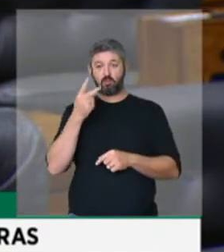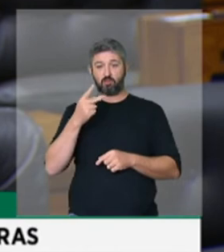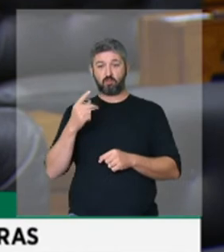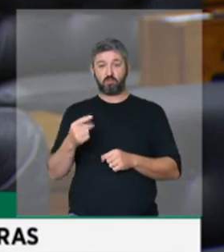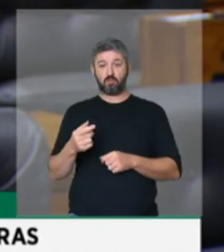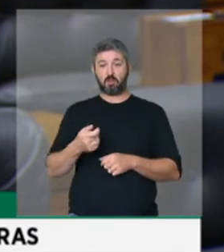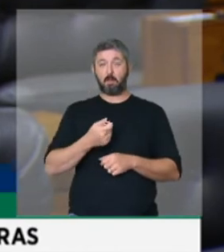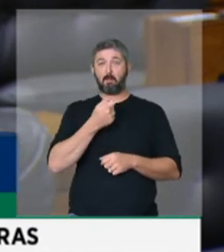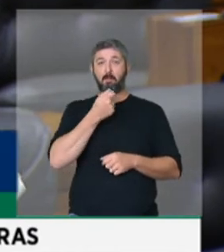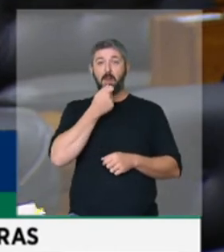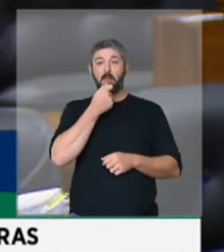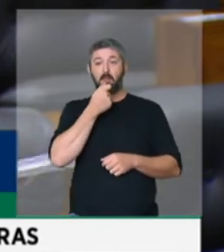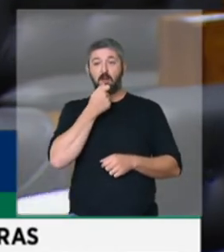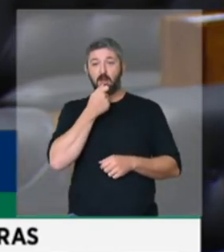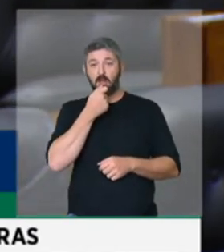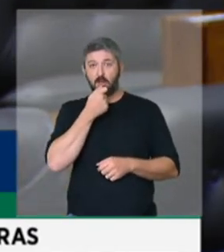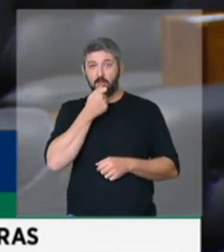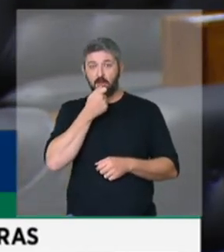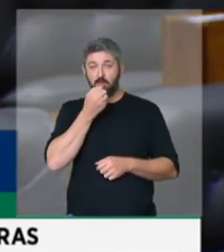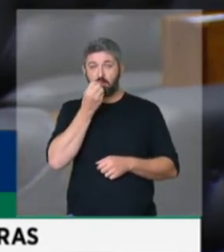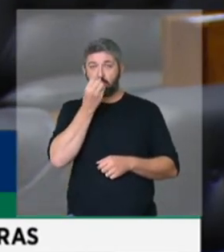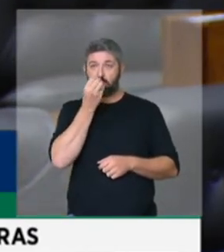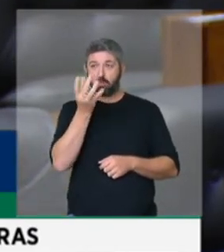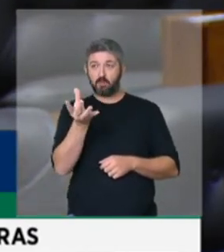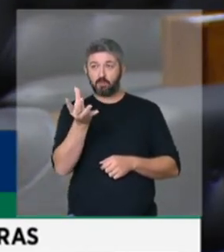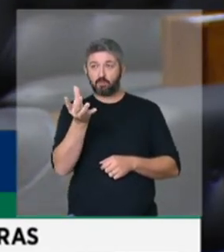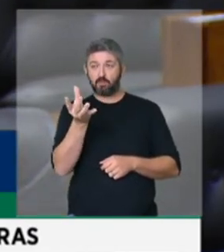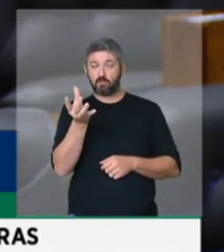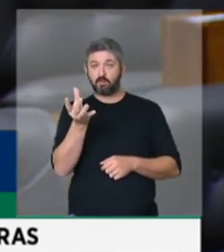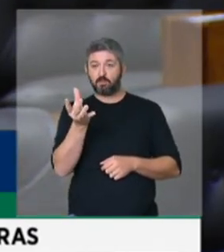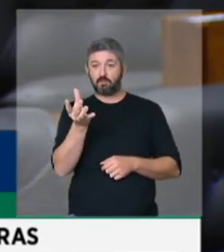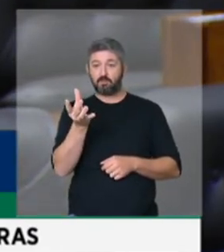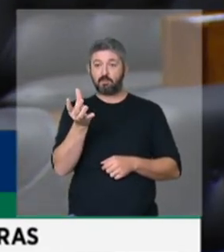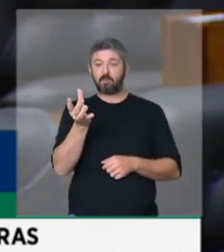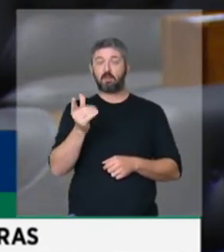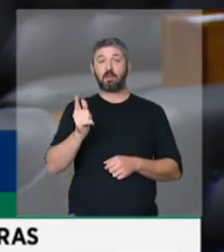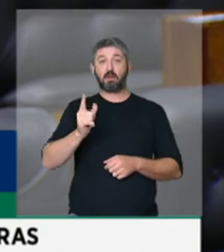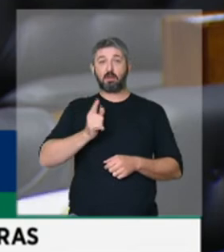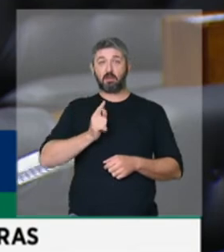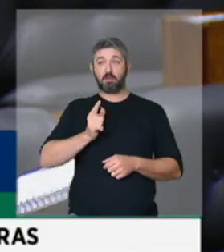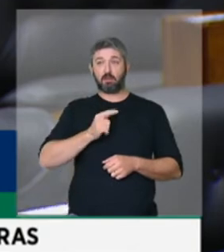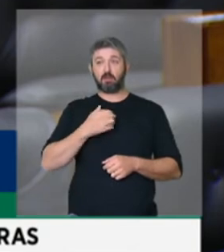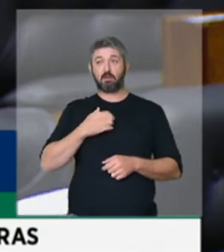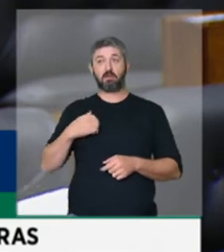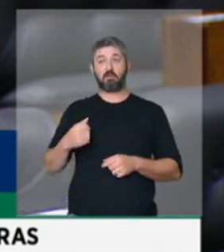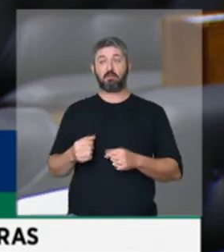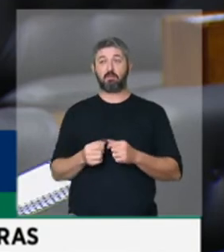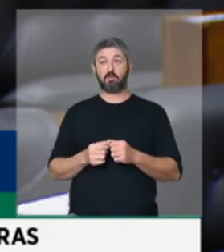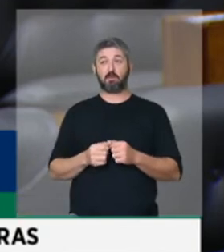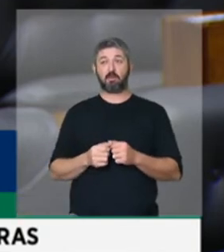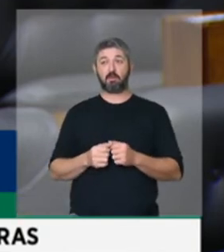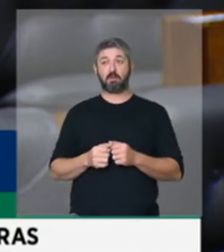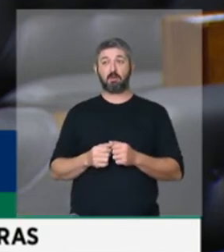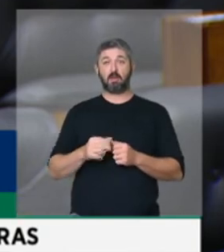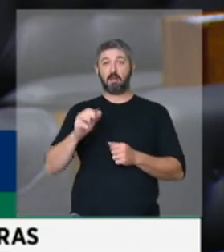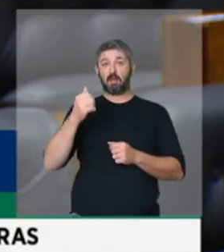COM O ART. 244 DA CÂMARA DOS DEPUTADOS. EU NÃO SEI SE V.EXA. SE ATENTOU... MAS UM DOS DEPUTADOS UTILIZOU O